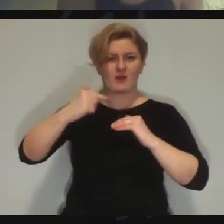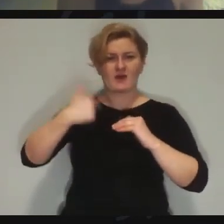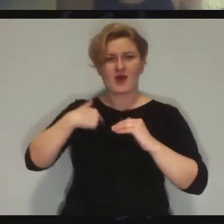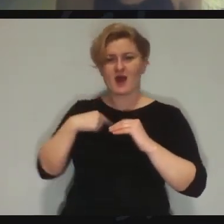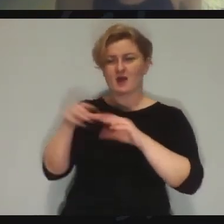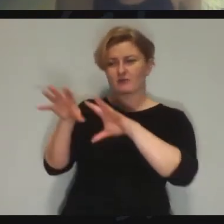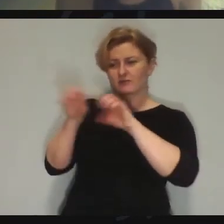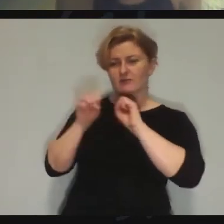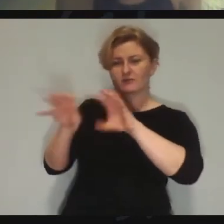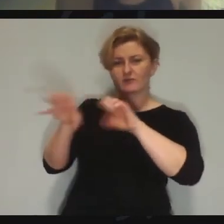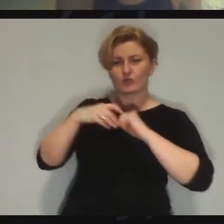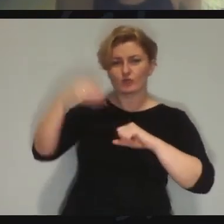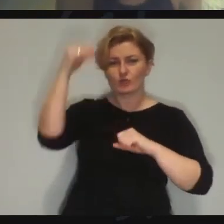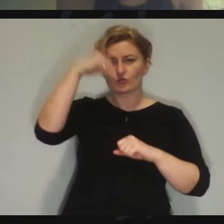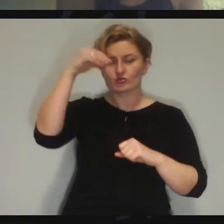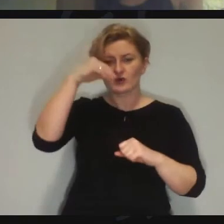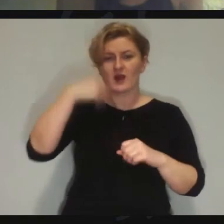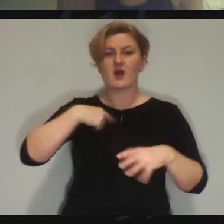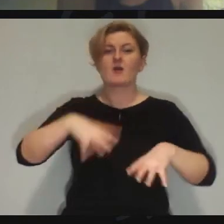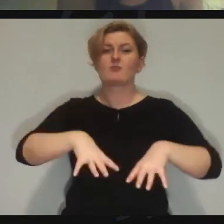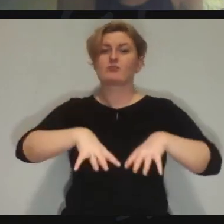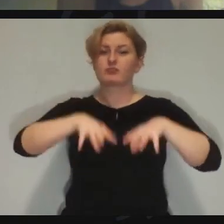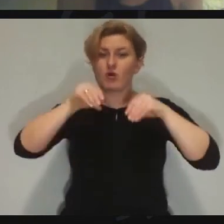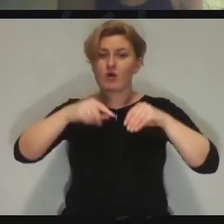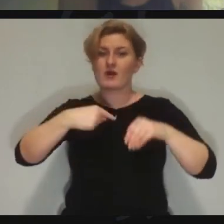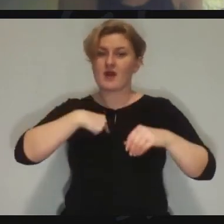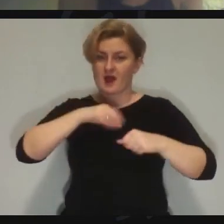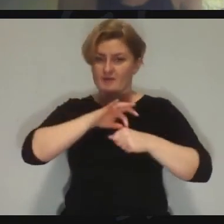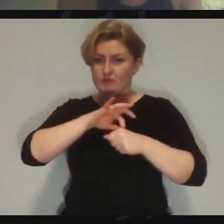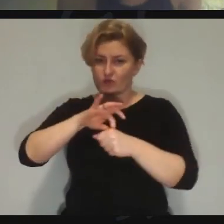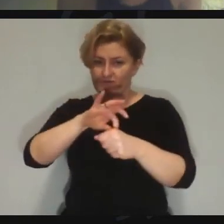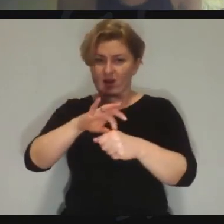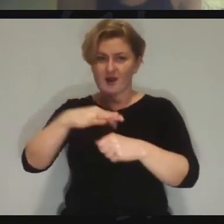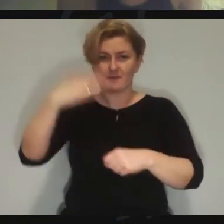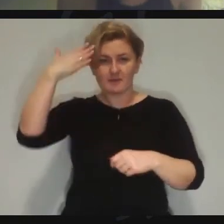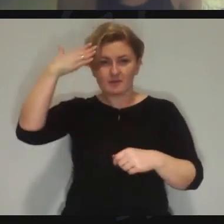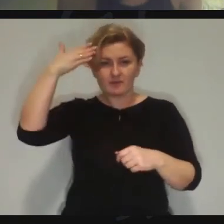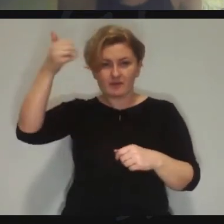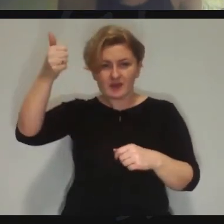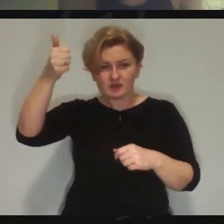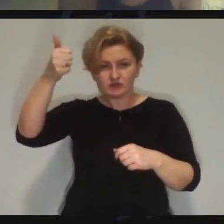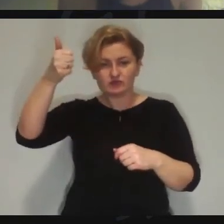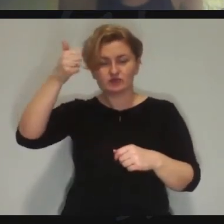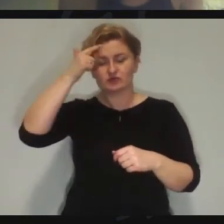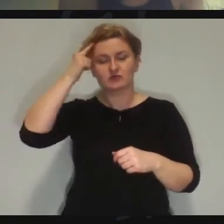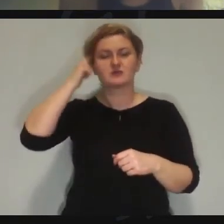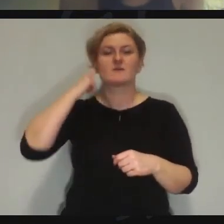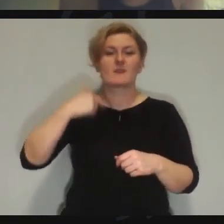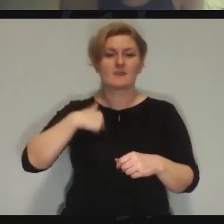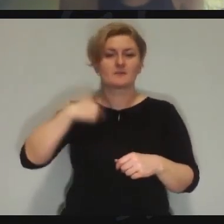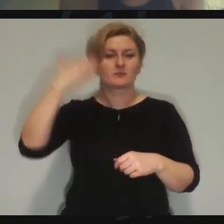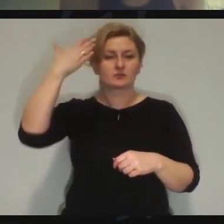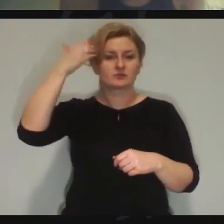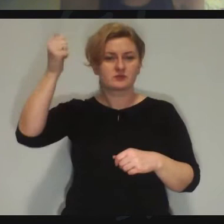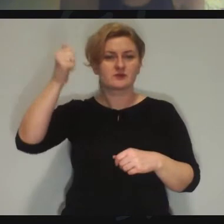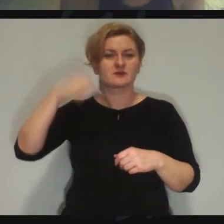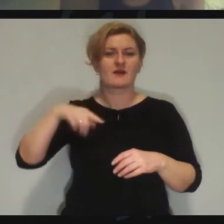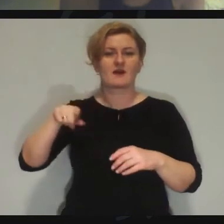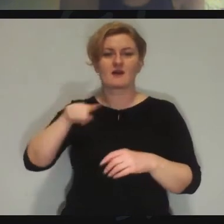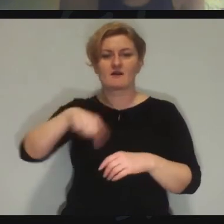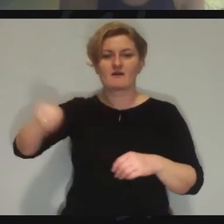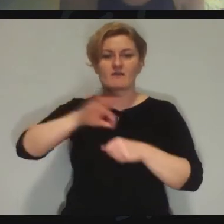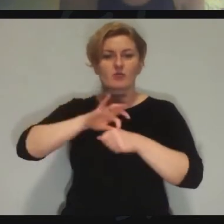Na początku to ja jestem prowadzącym, mistrzem, bo ich wprowadzam w świat cyrku,